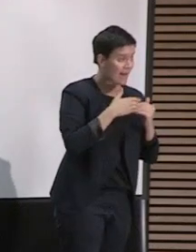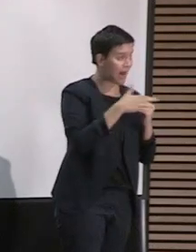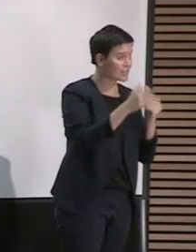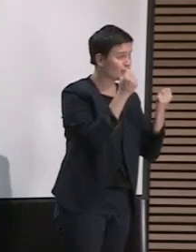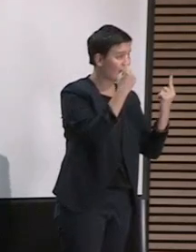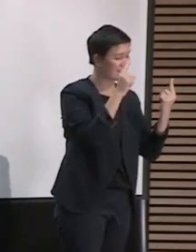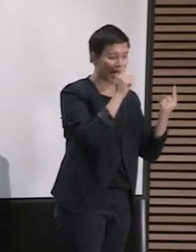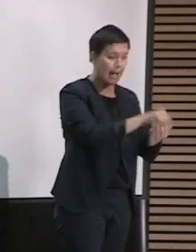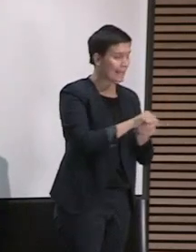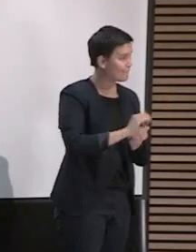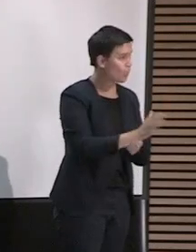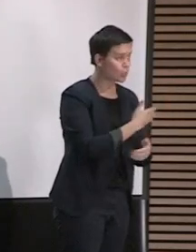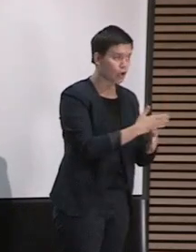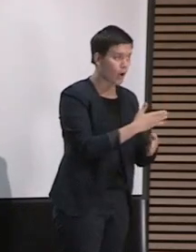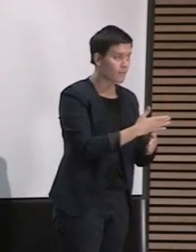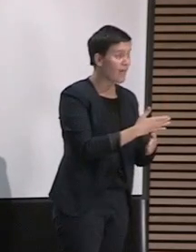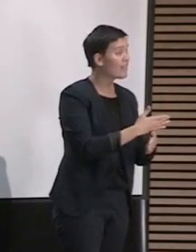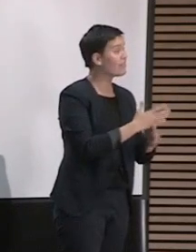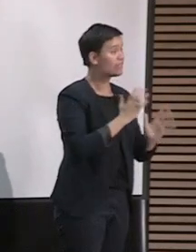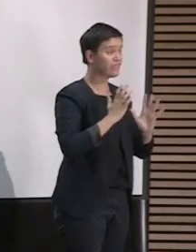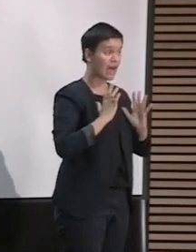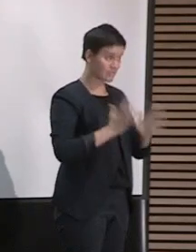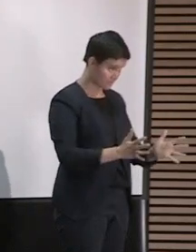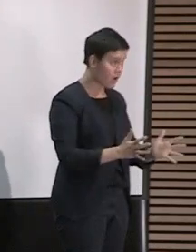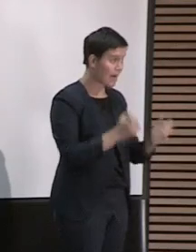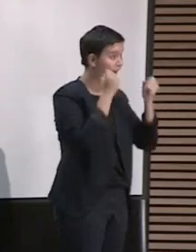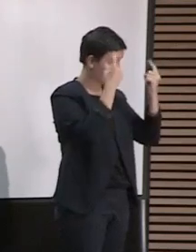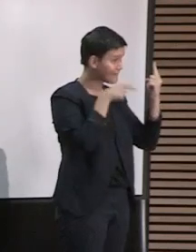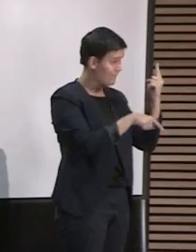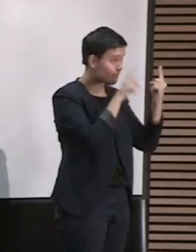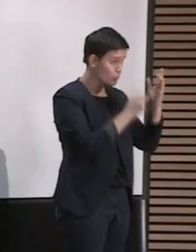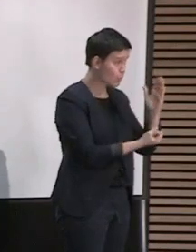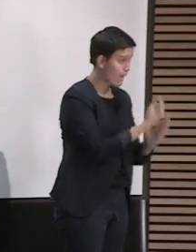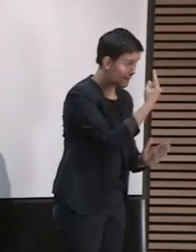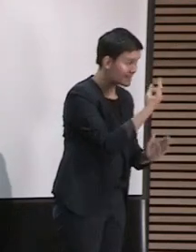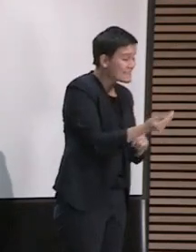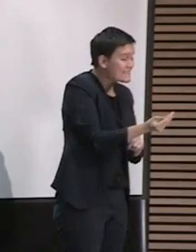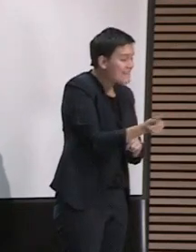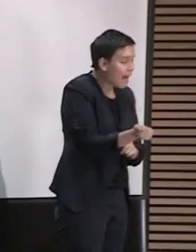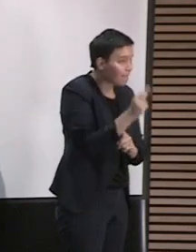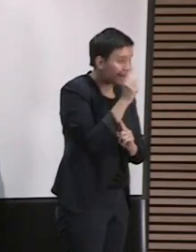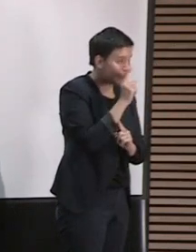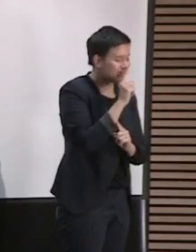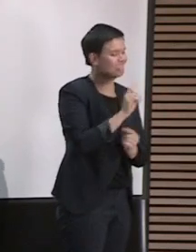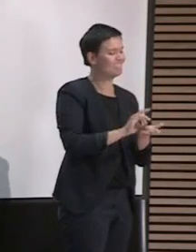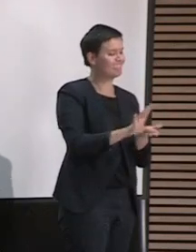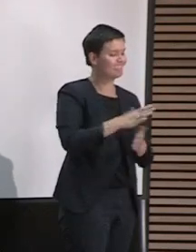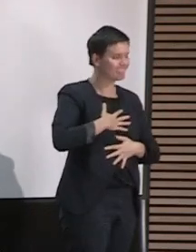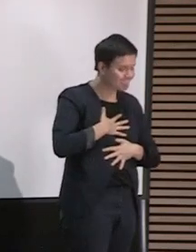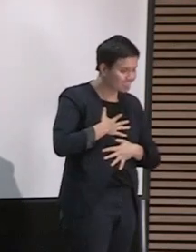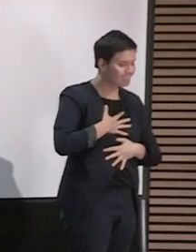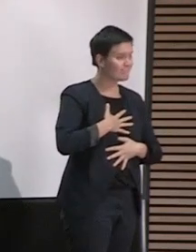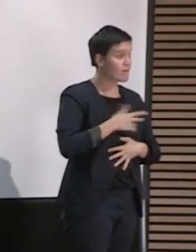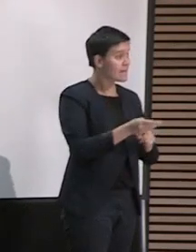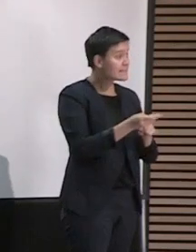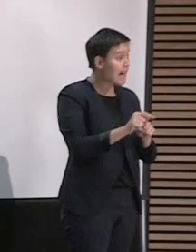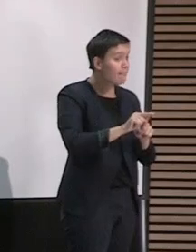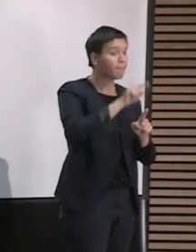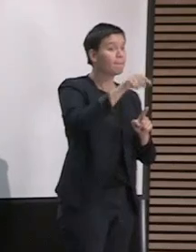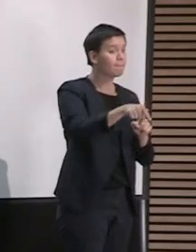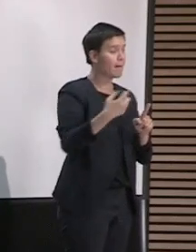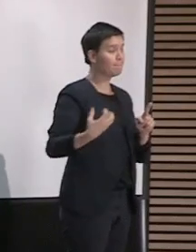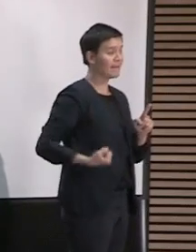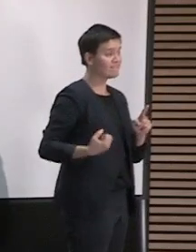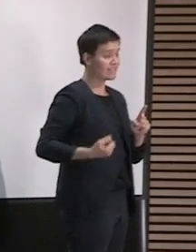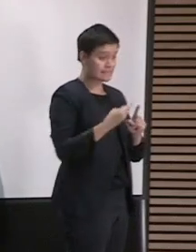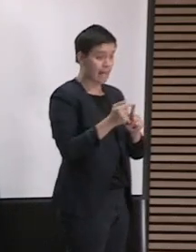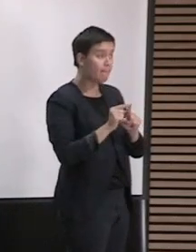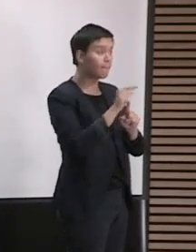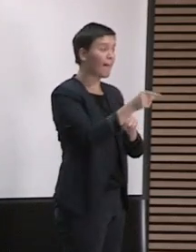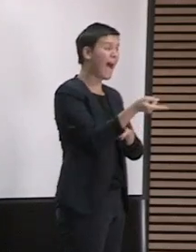mohio, kei reira. Tika ki te